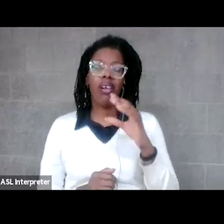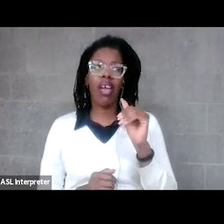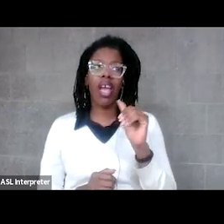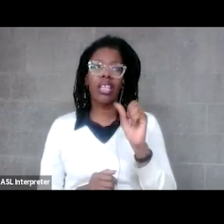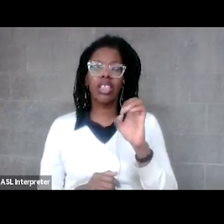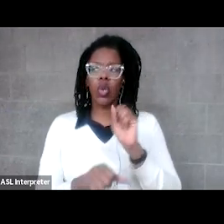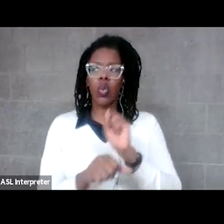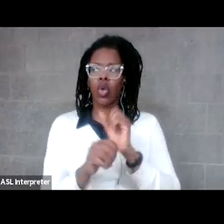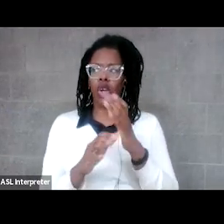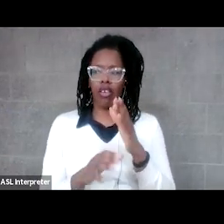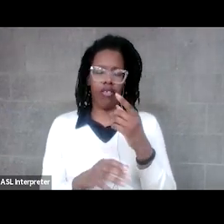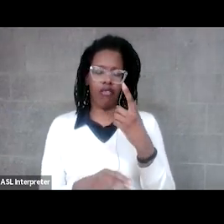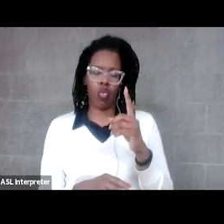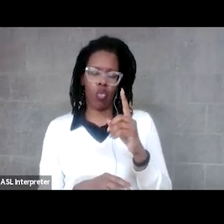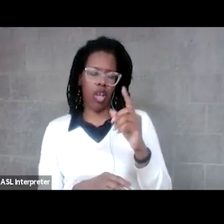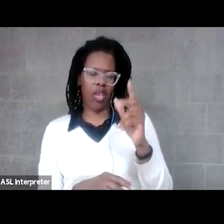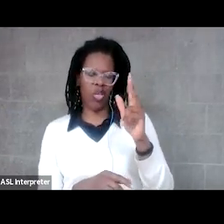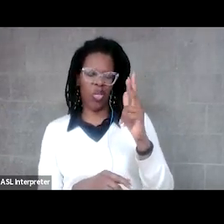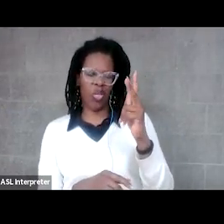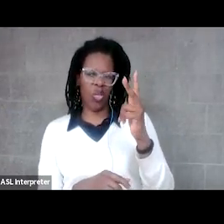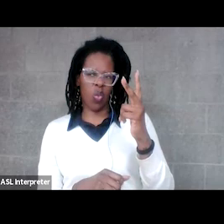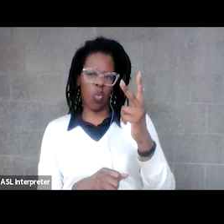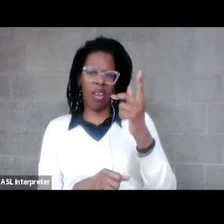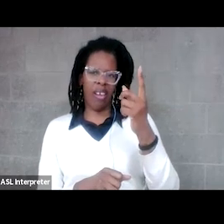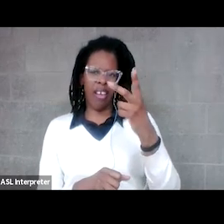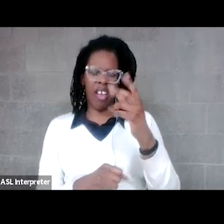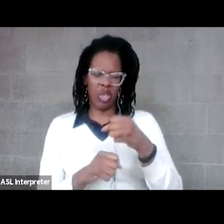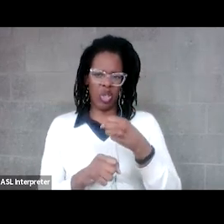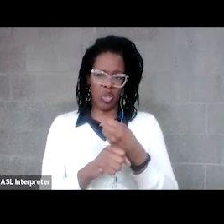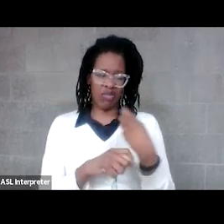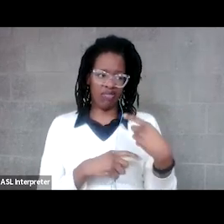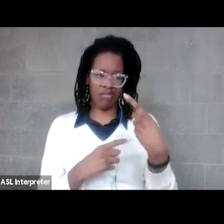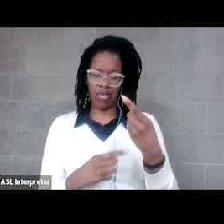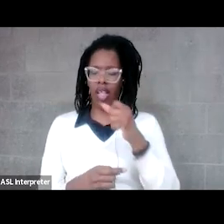para Shelter of Flint durante unos tres años y medio ahora, y he disfrutado cada minuto de ello.